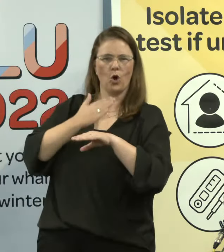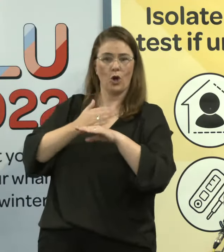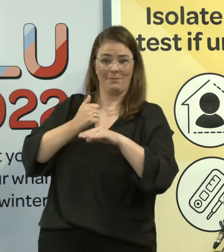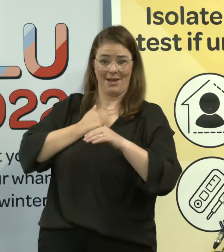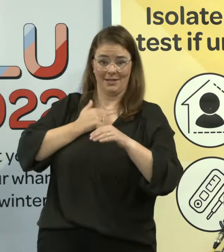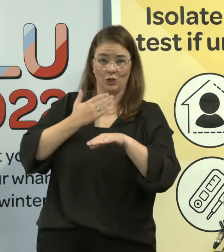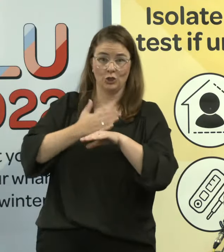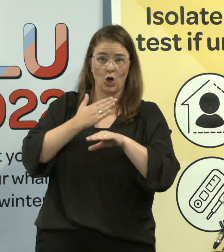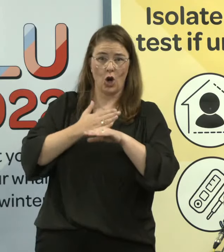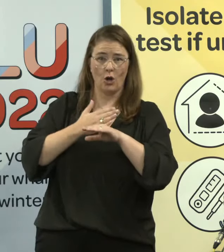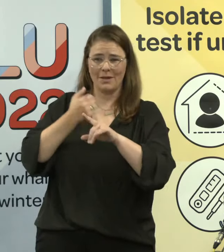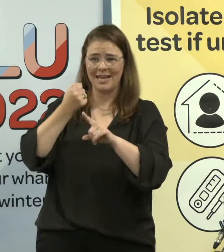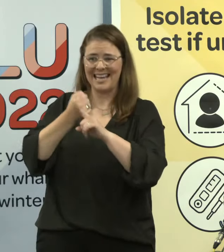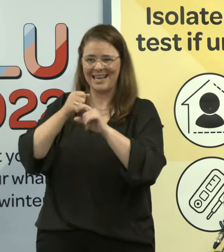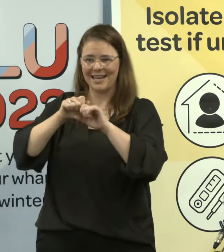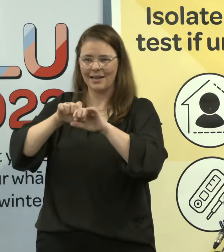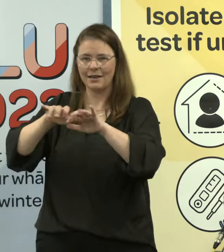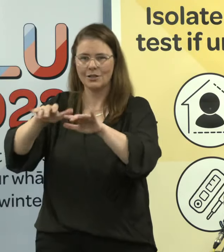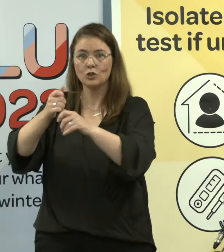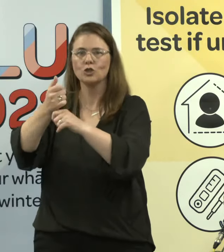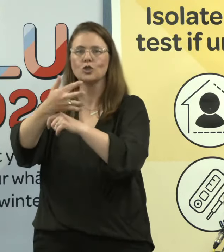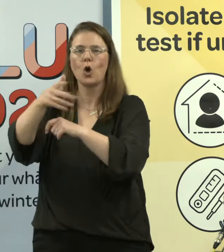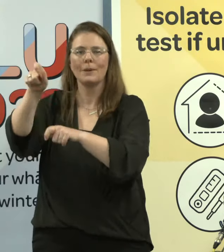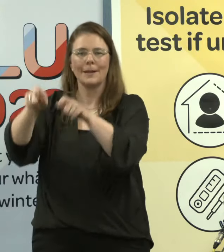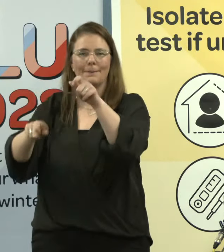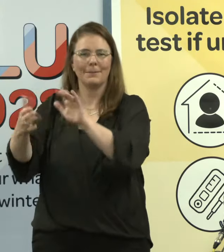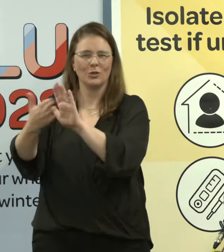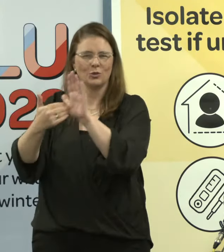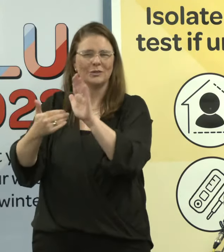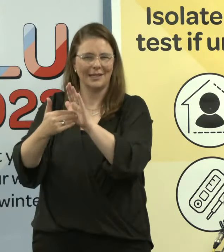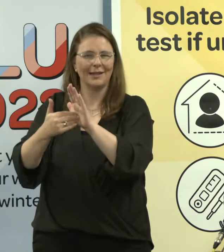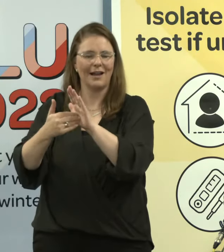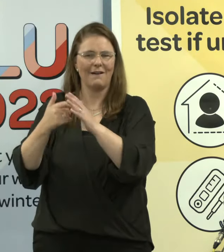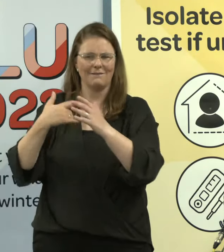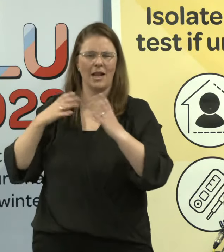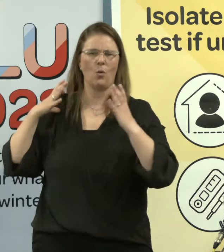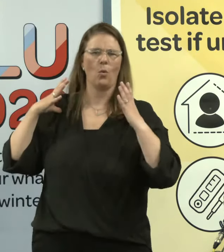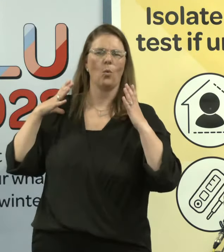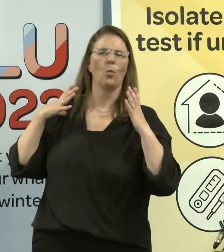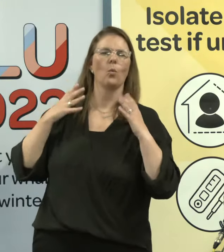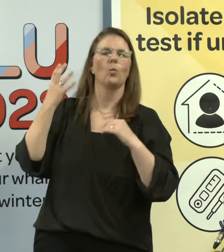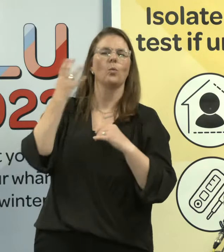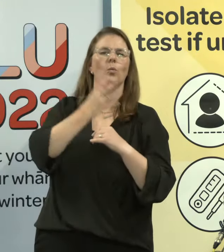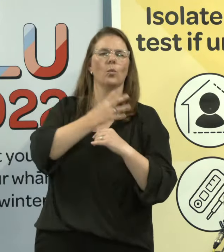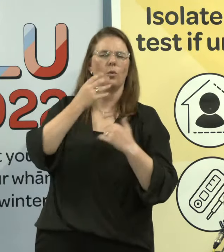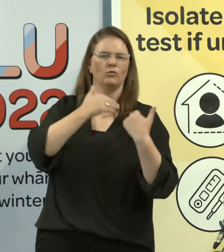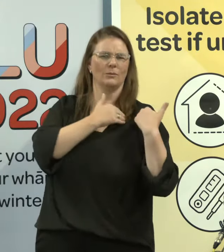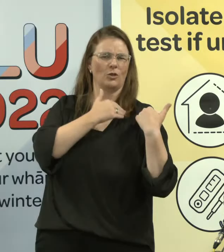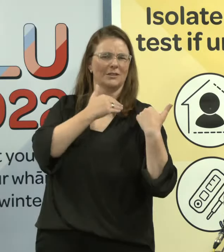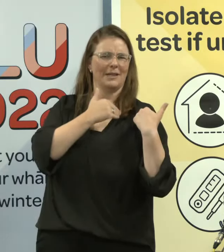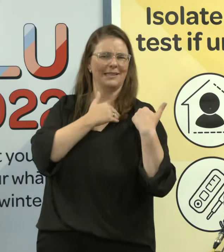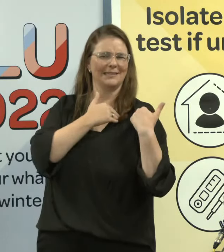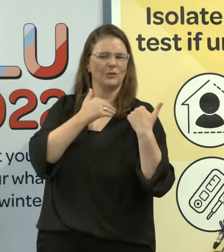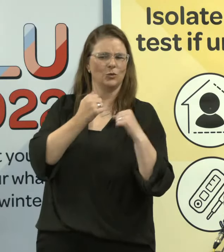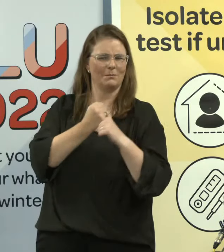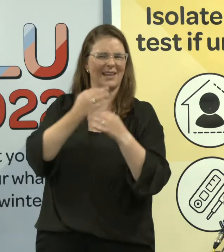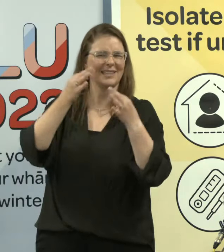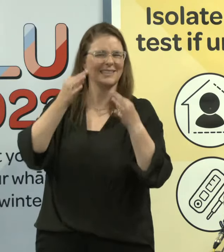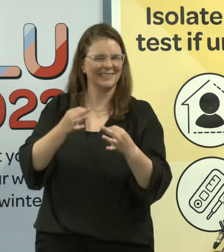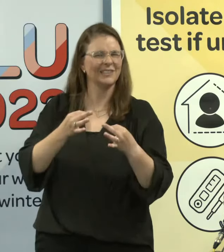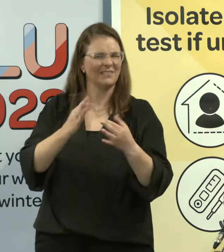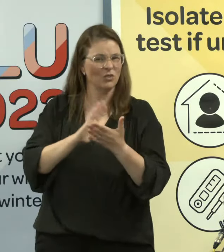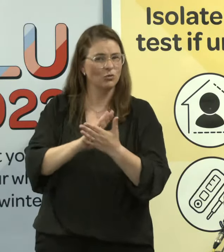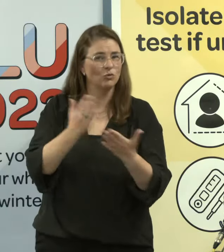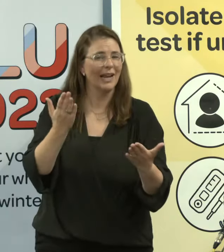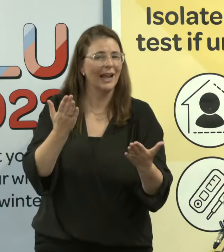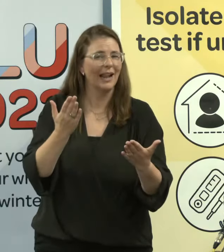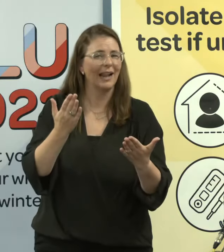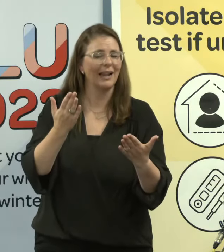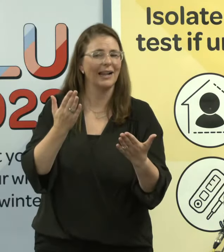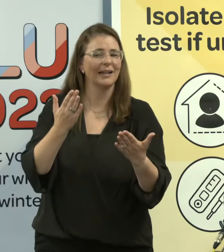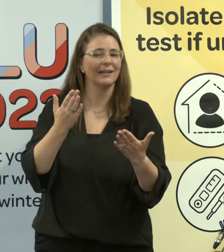kawenga e. Ka tae mai me tenei